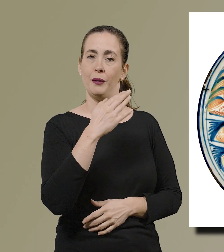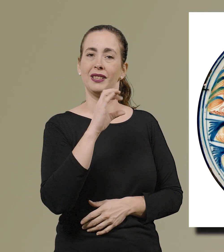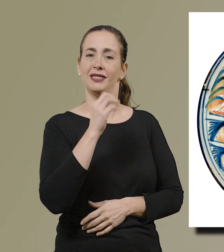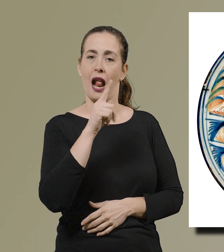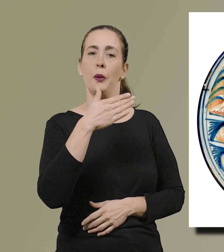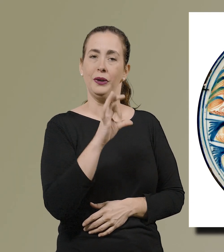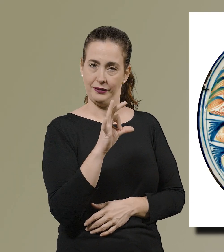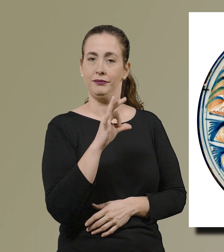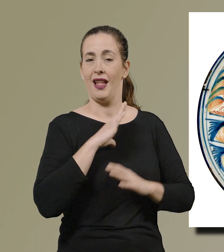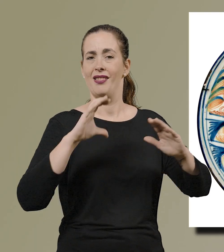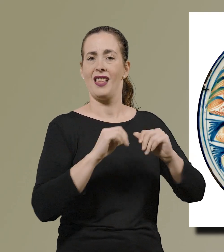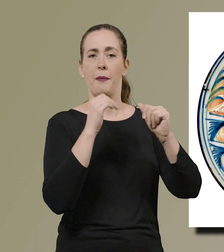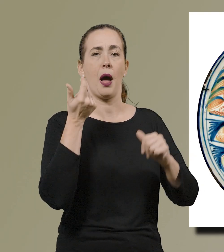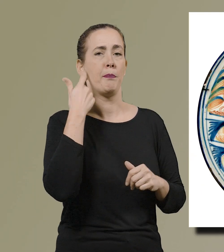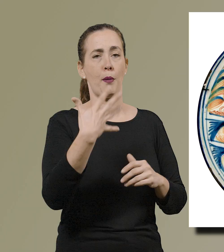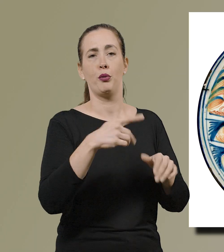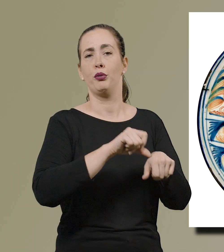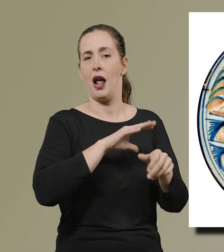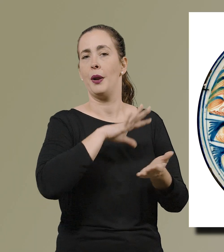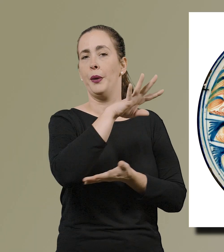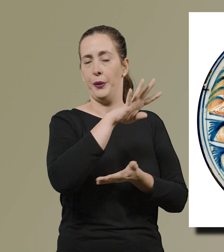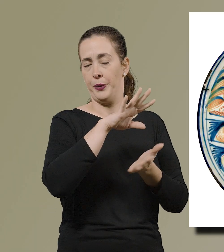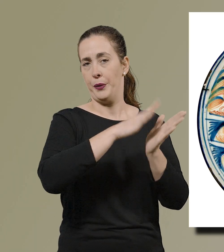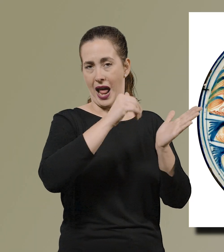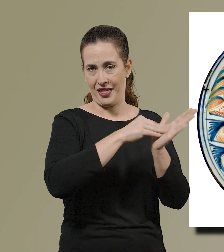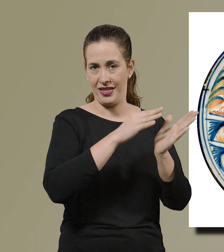de ceràmica popular valenciana amb un repertori temàtic repetitiu